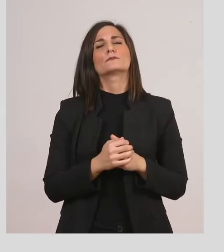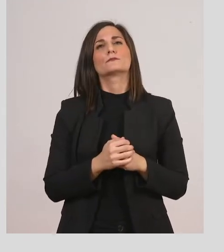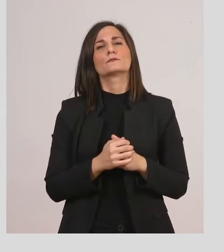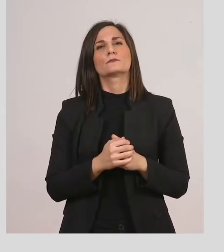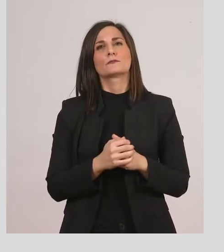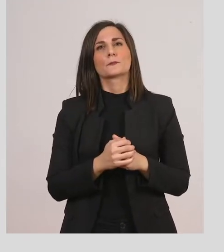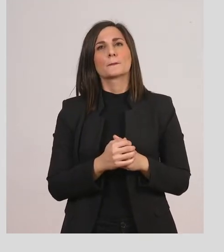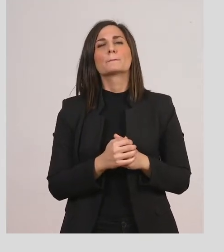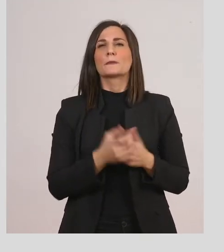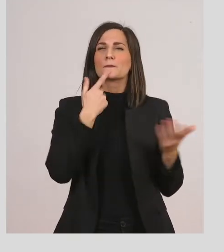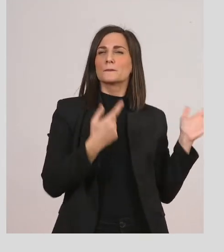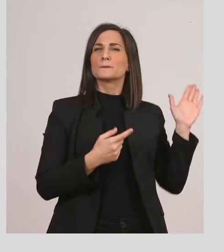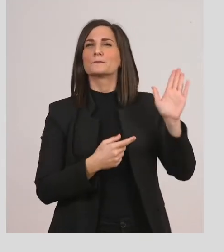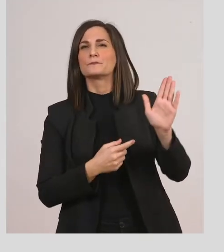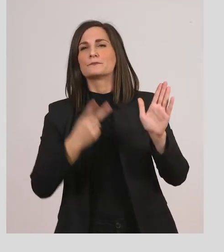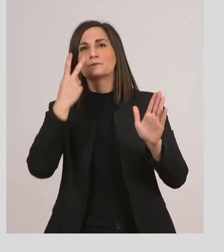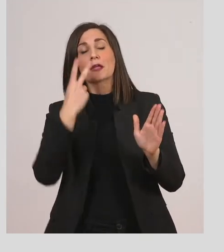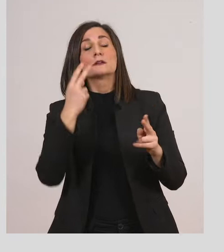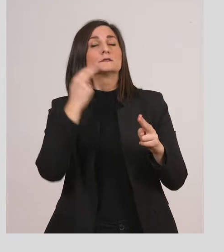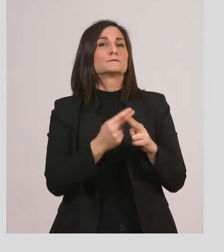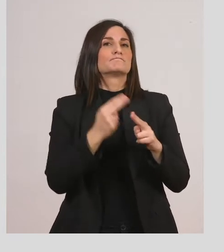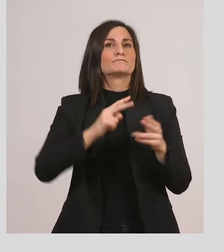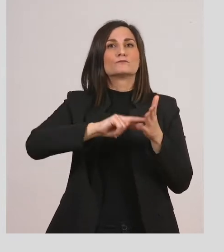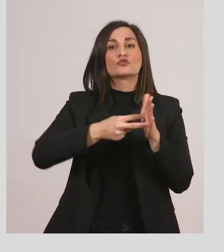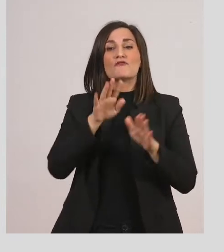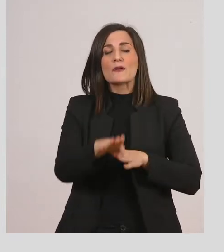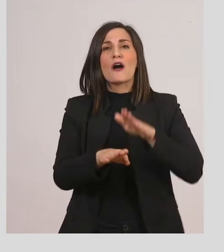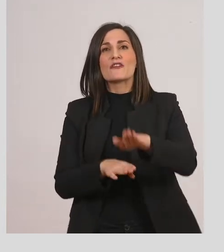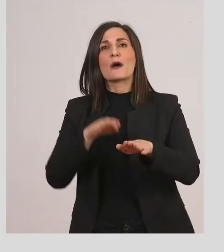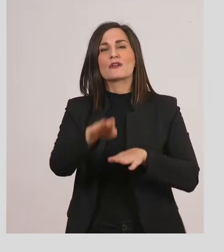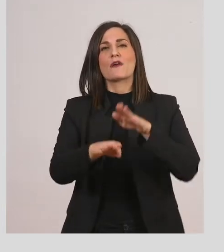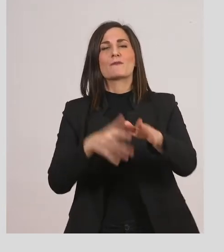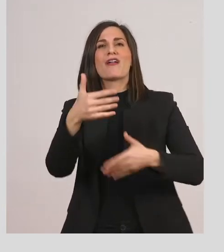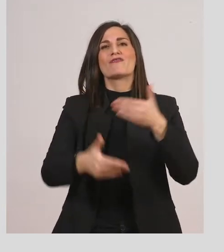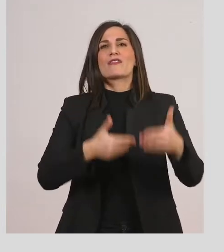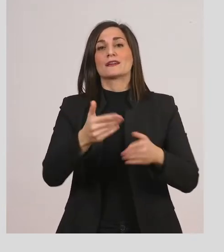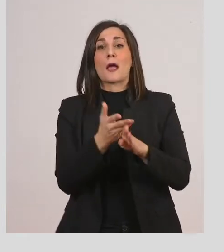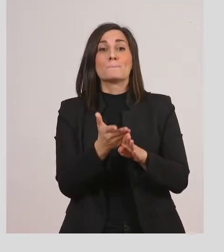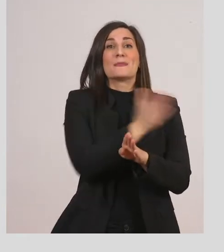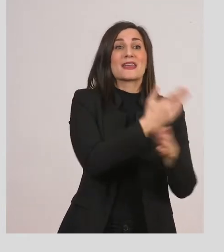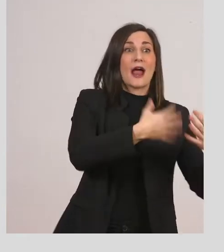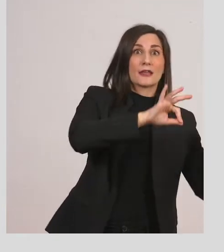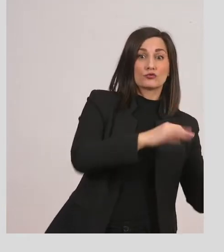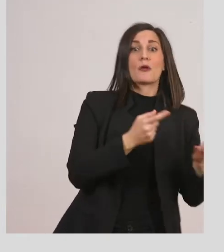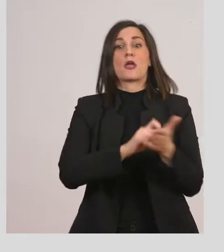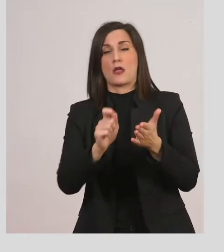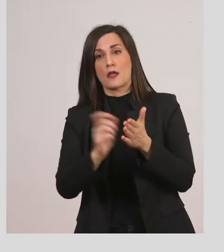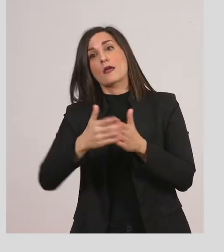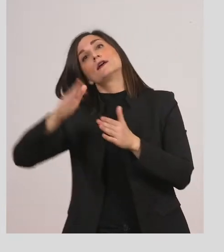Και εδώ, όπως στα άλλα είδη λόγου, πρέπει να είμαστε πολύ προσεκτικοί στα βήματά μας. Υπάρχουν συγκεκριμένες διαδικασίες πριν γράψουμε, όσο γράφουμε και αφού γράψουμε.